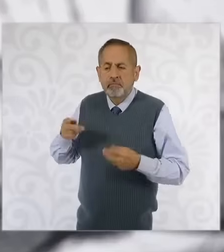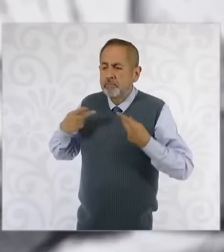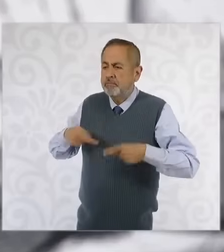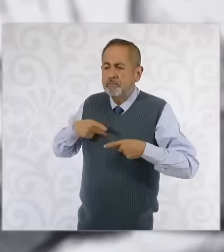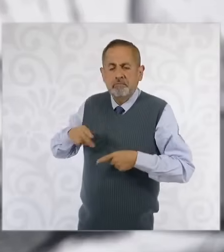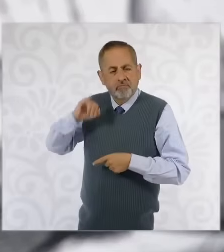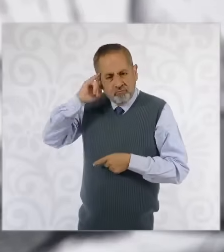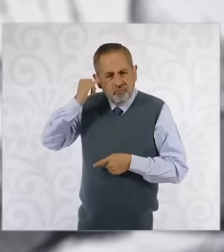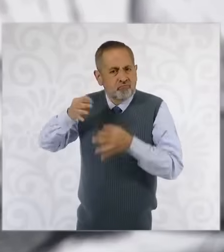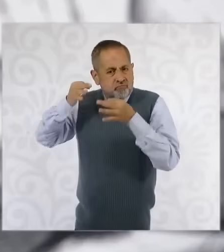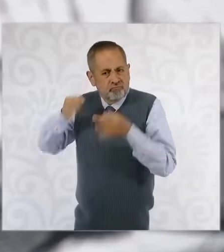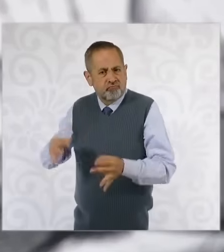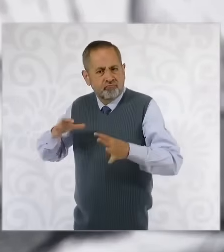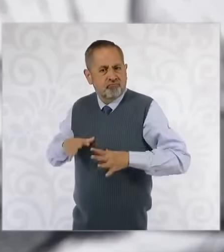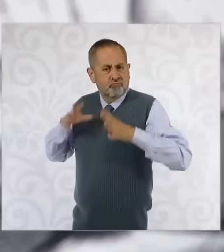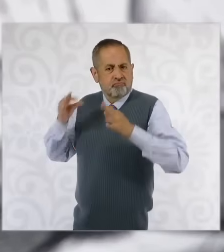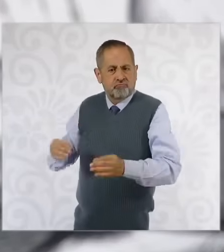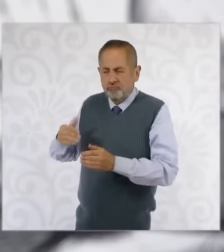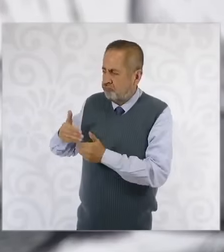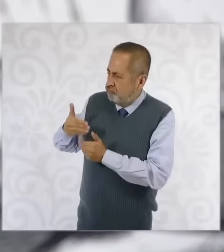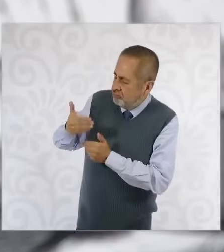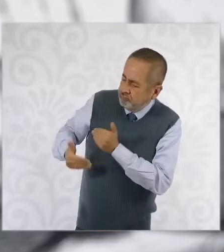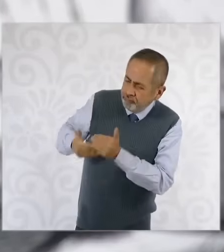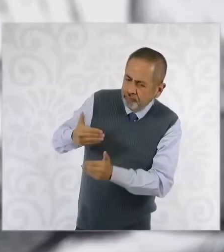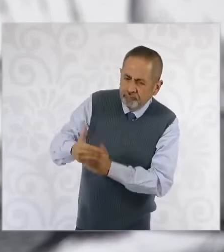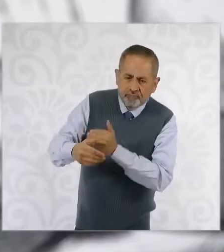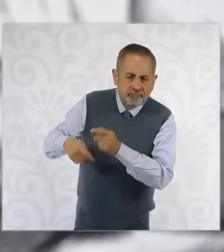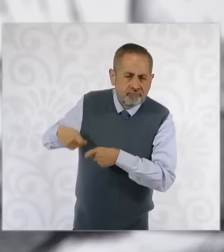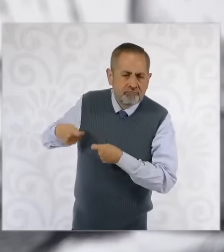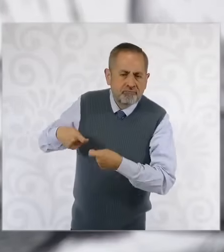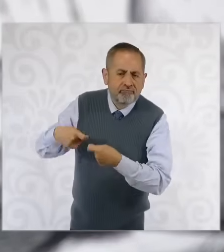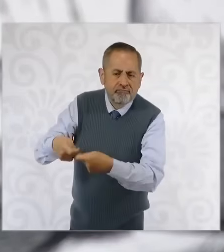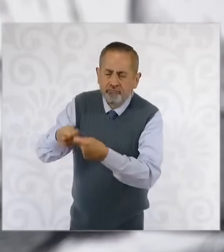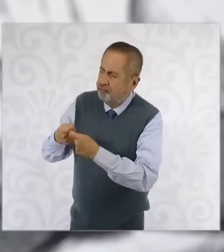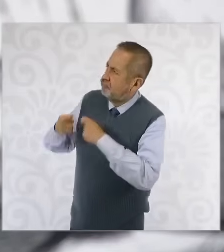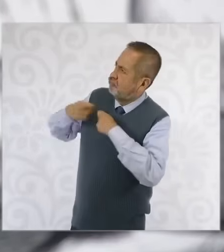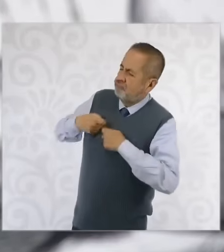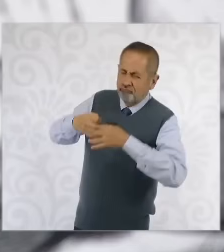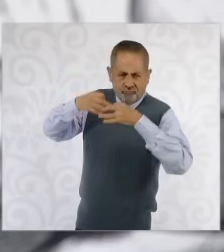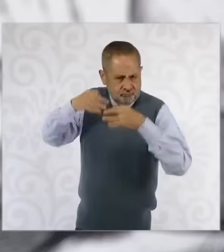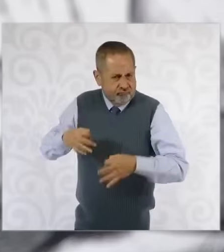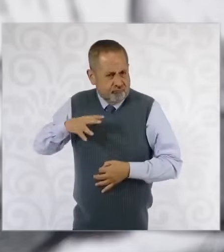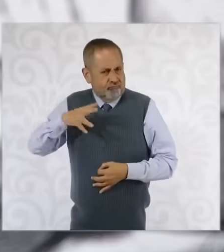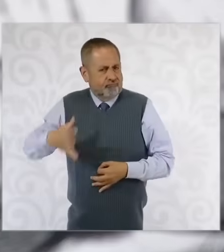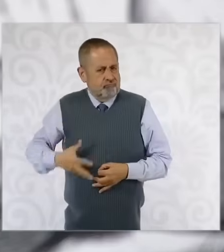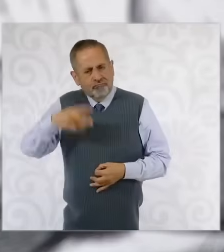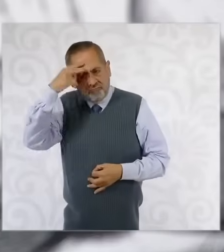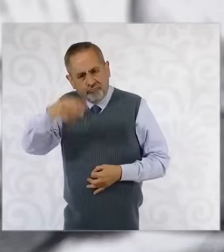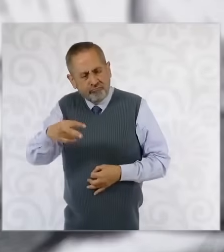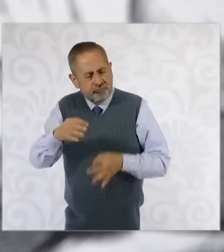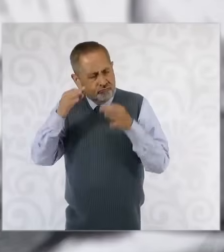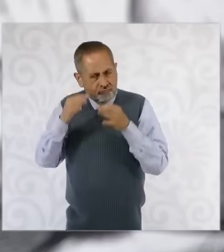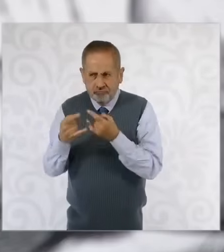México segundo en la recuperación de los derechos del pueblo de